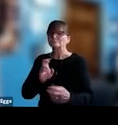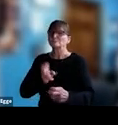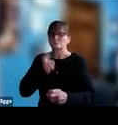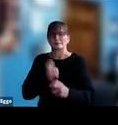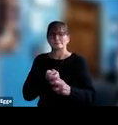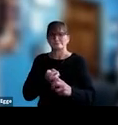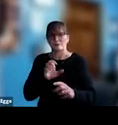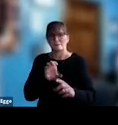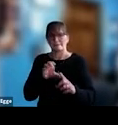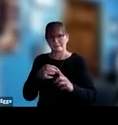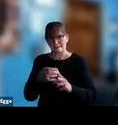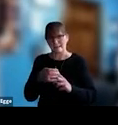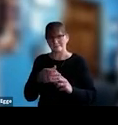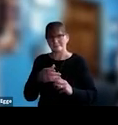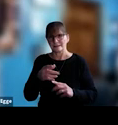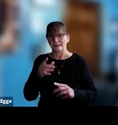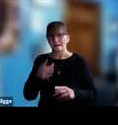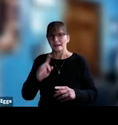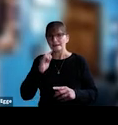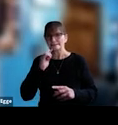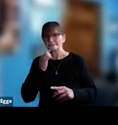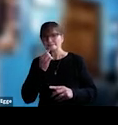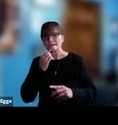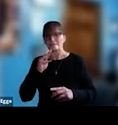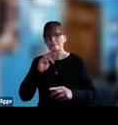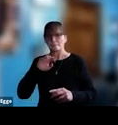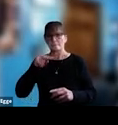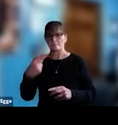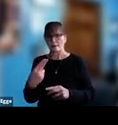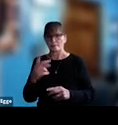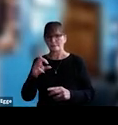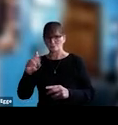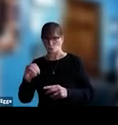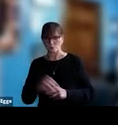La cliente tenía un trastorno muy grave por consumo de metanfetamina, tenía síntomas muy graves